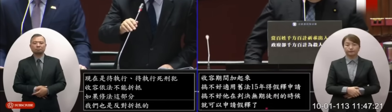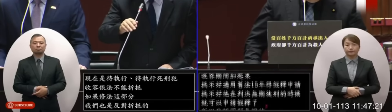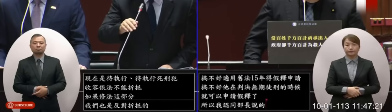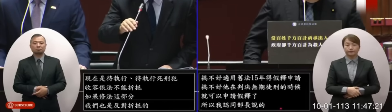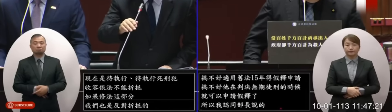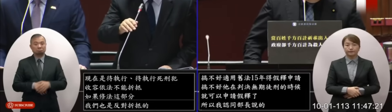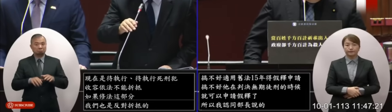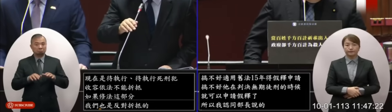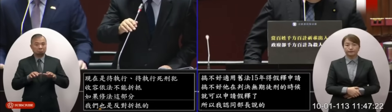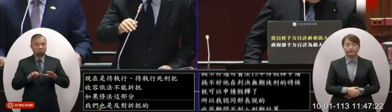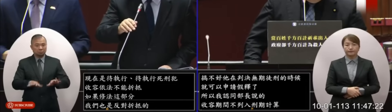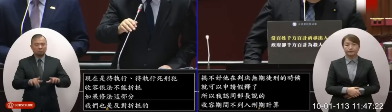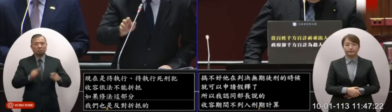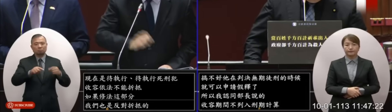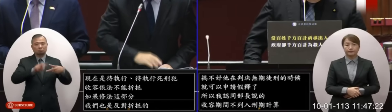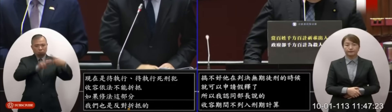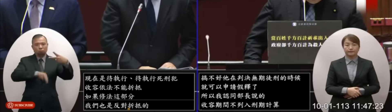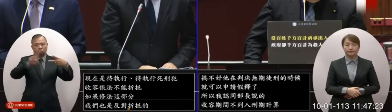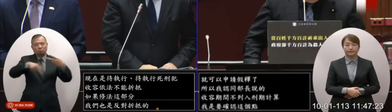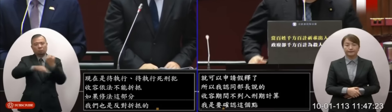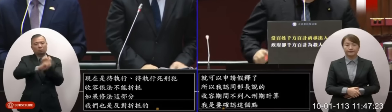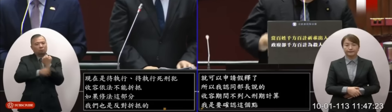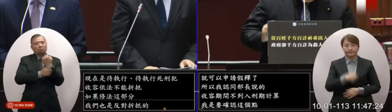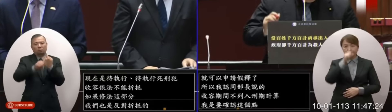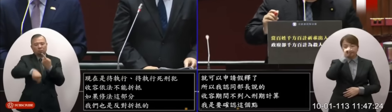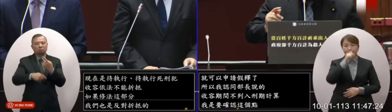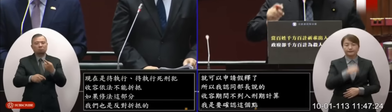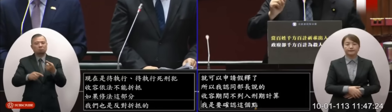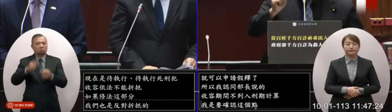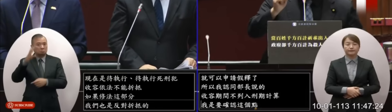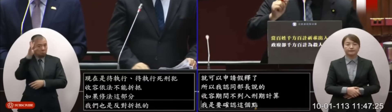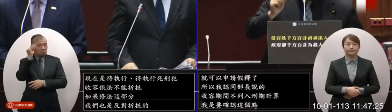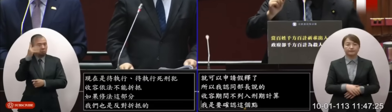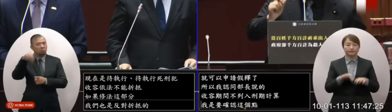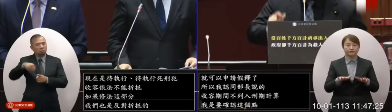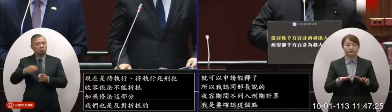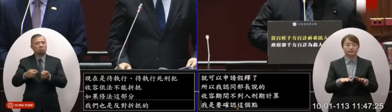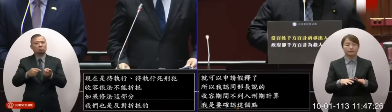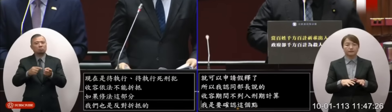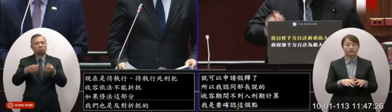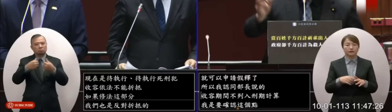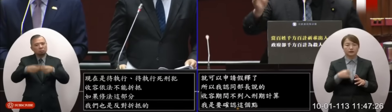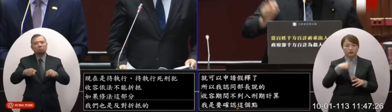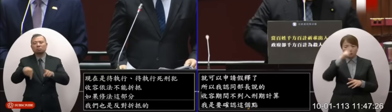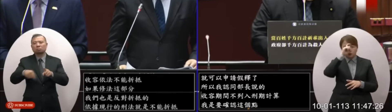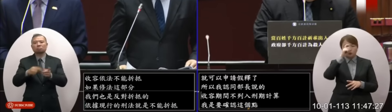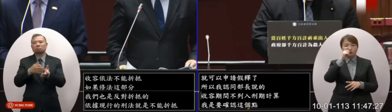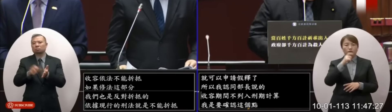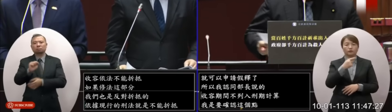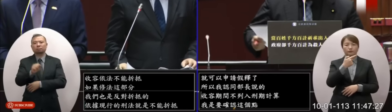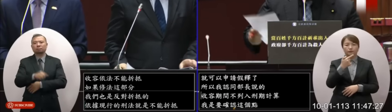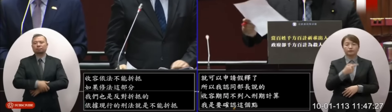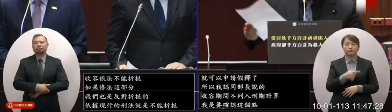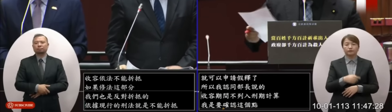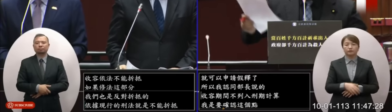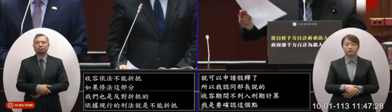現行的刑法就是不能折抵 那我現在是一個很深刻的期望了 我其實我本來只想問5分鐘